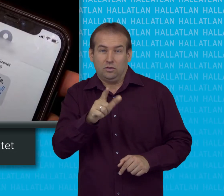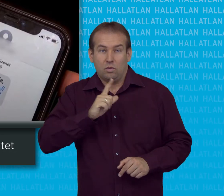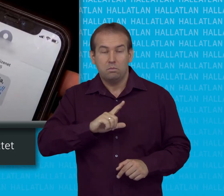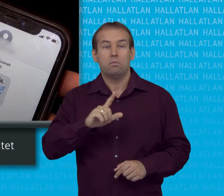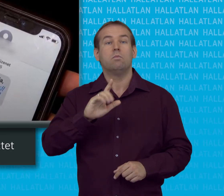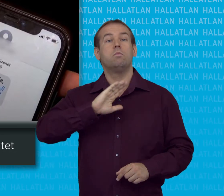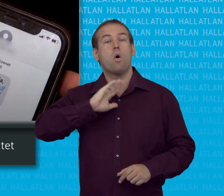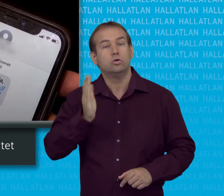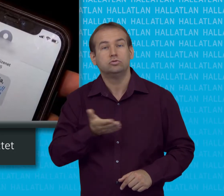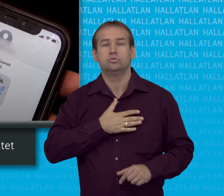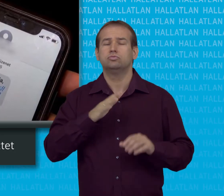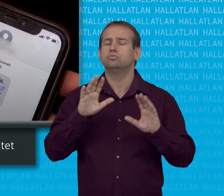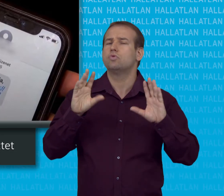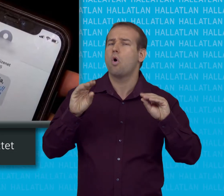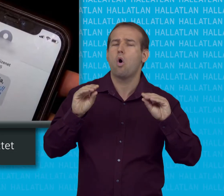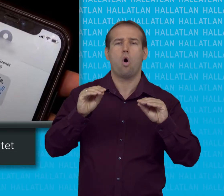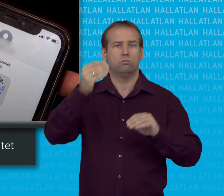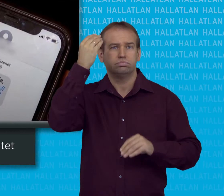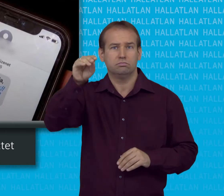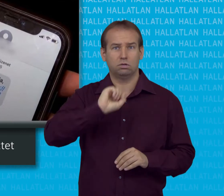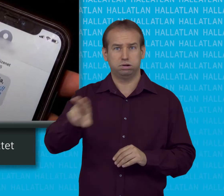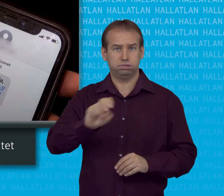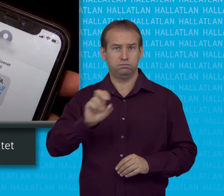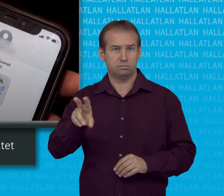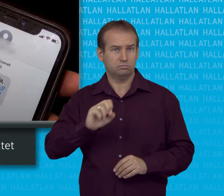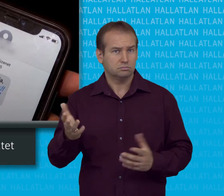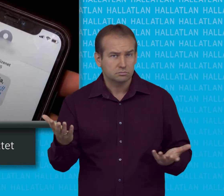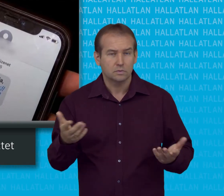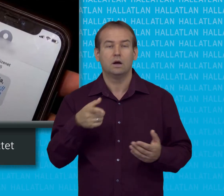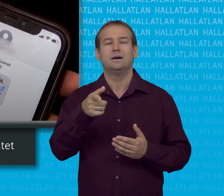erről érkezett több bejelentés a postához.